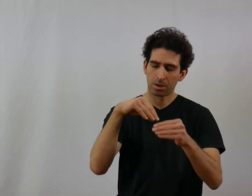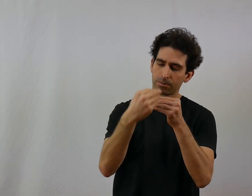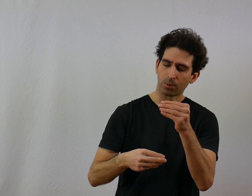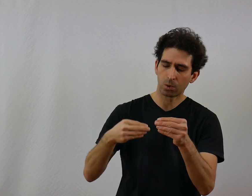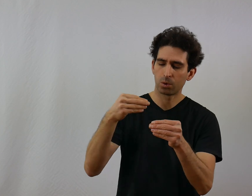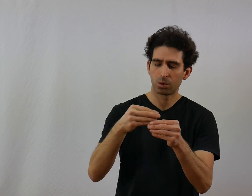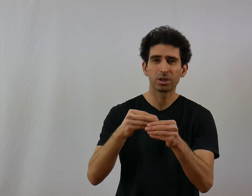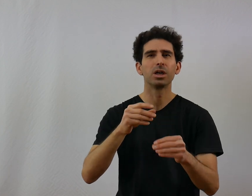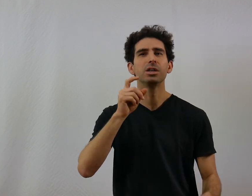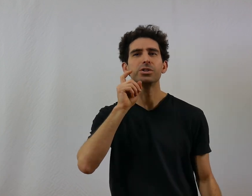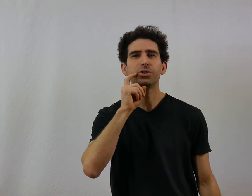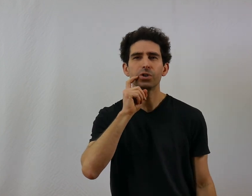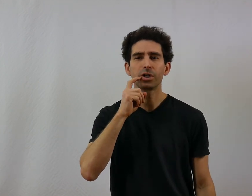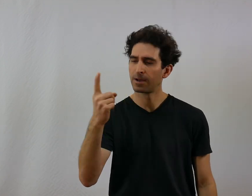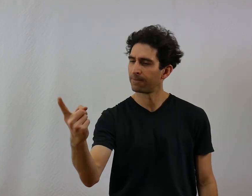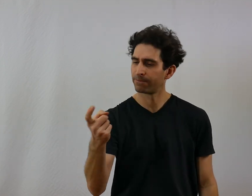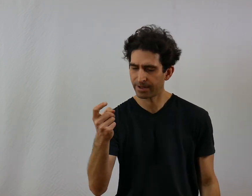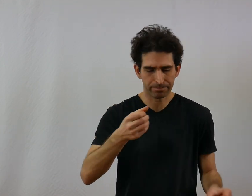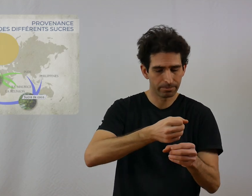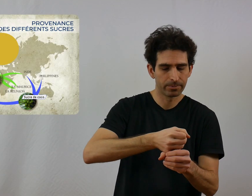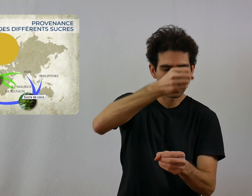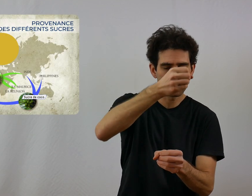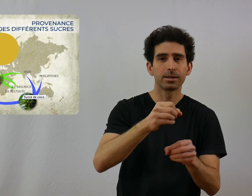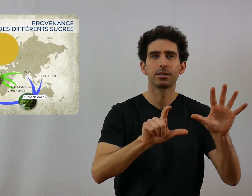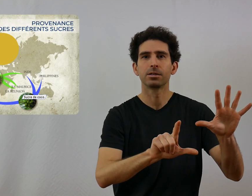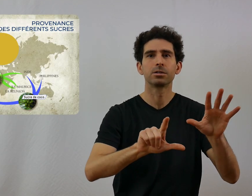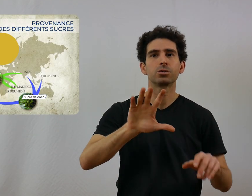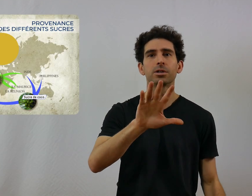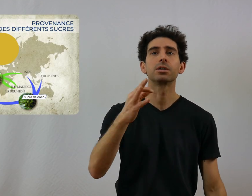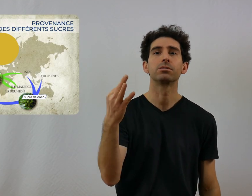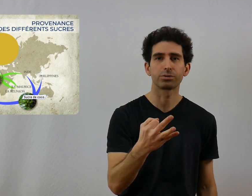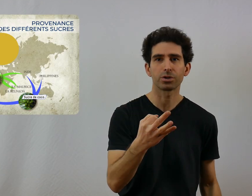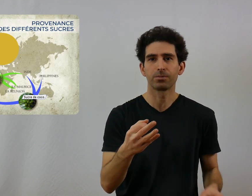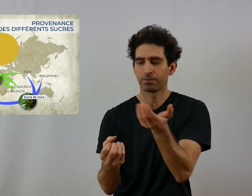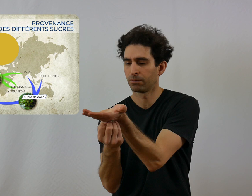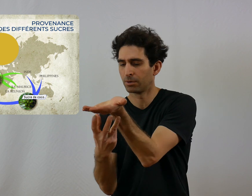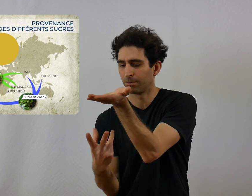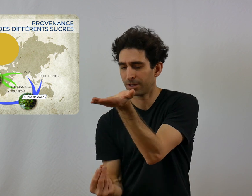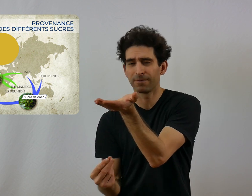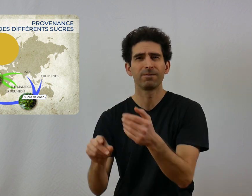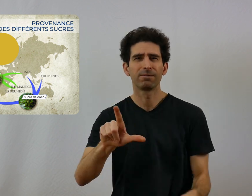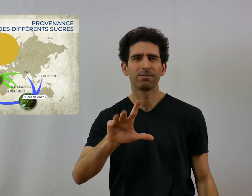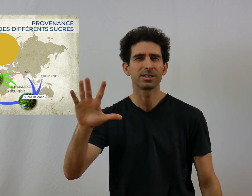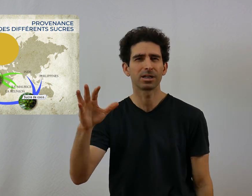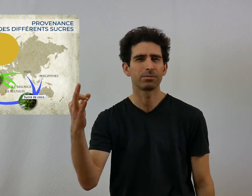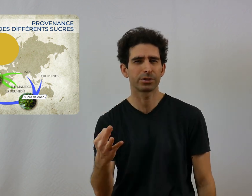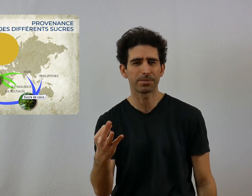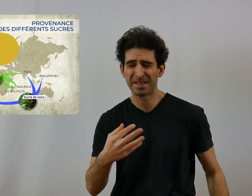Dans le monde, 75% du sucre vient de la canne à sucre et 25% de la betterave sucrière.